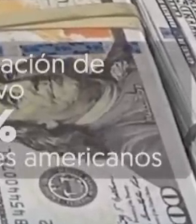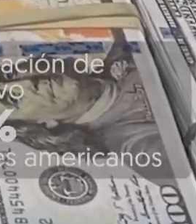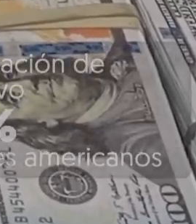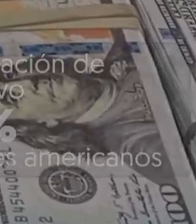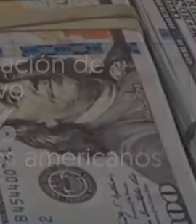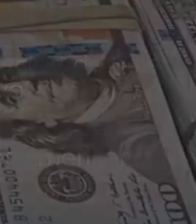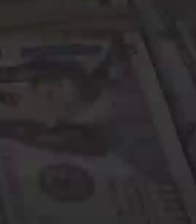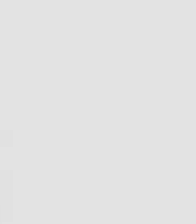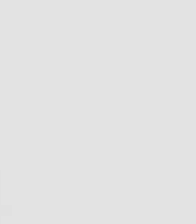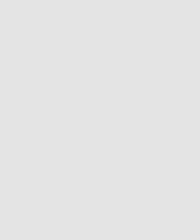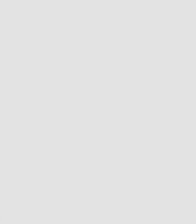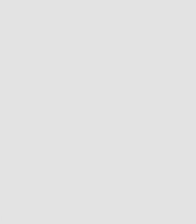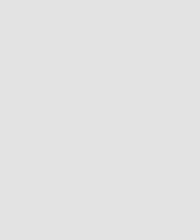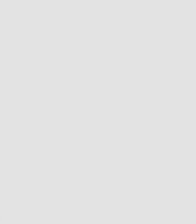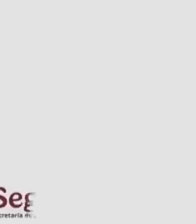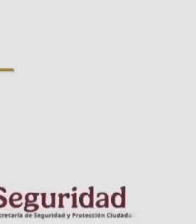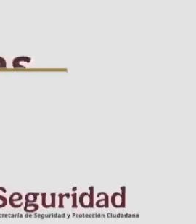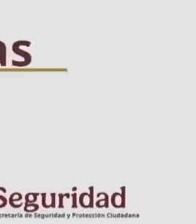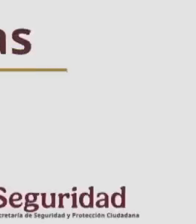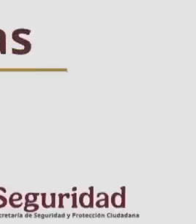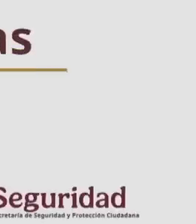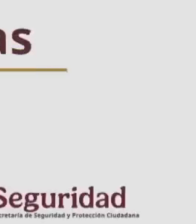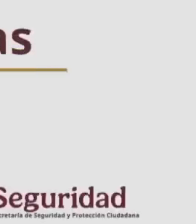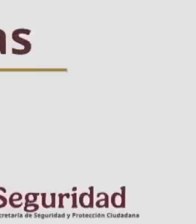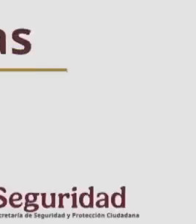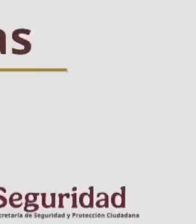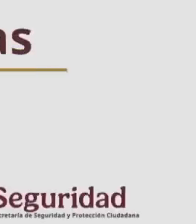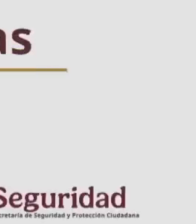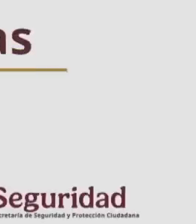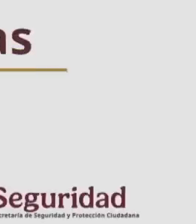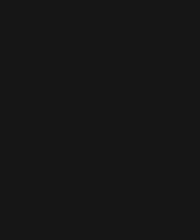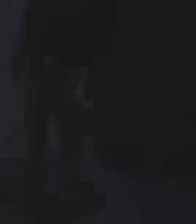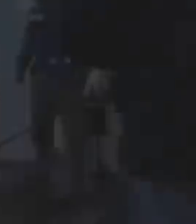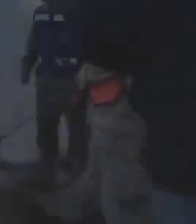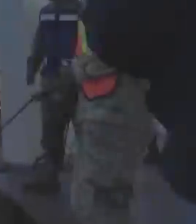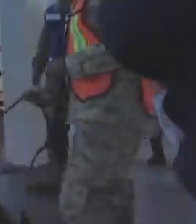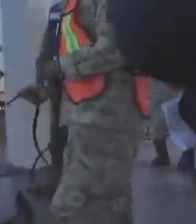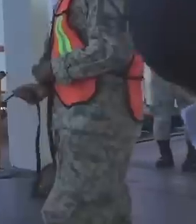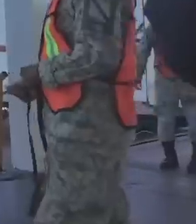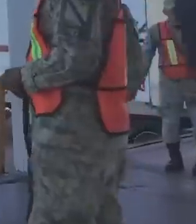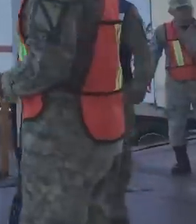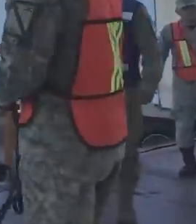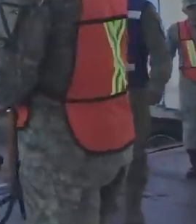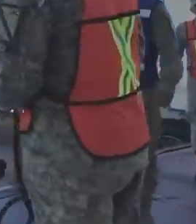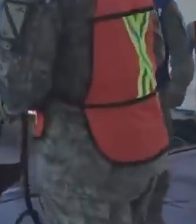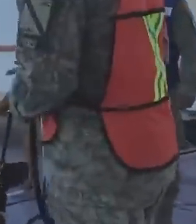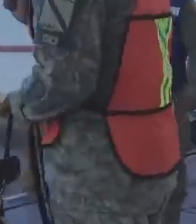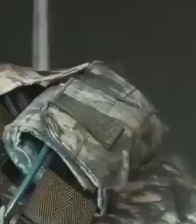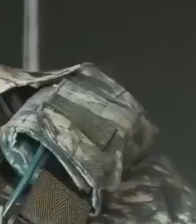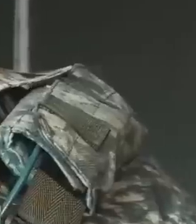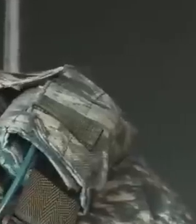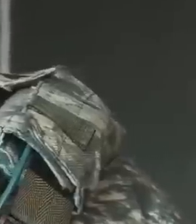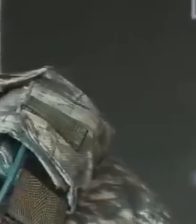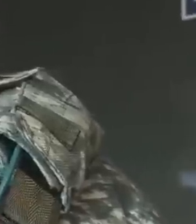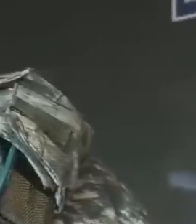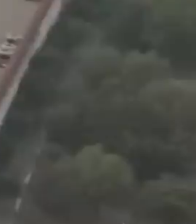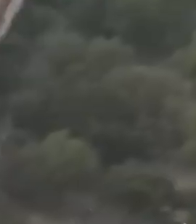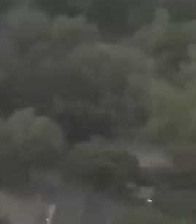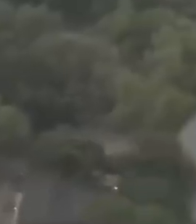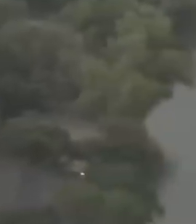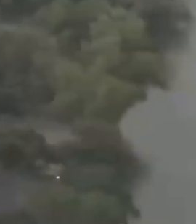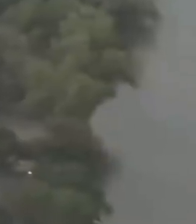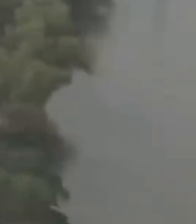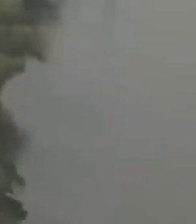americanos dentro de estos 100 días en coordinación con el ejército fuerza aérea